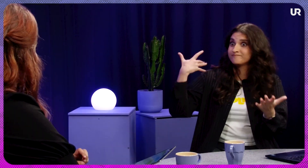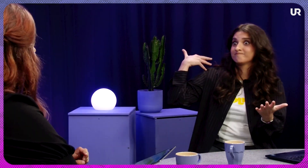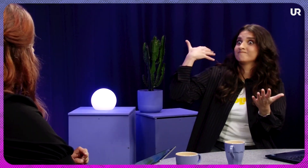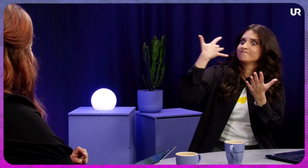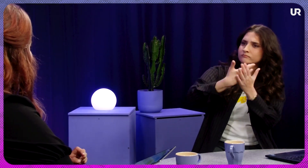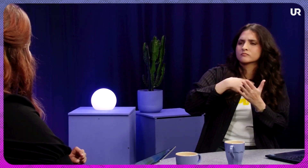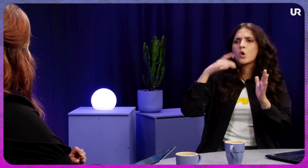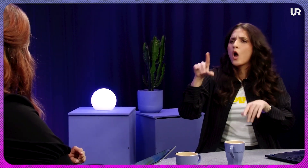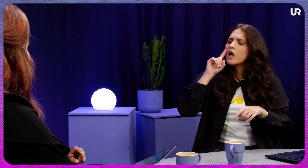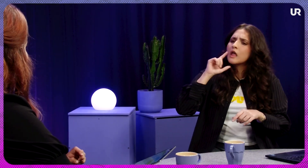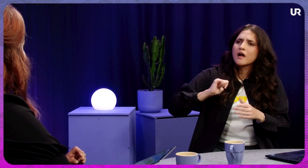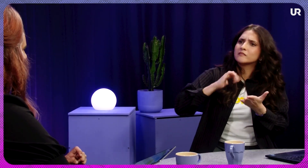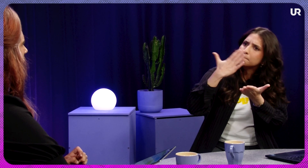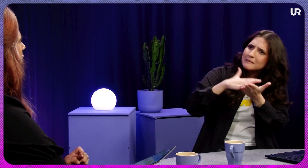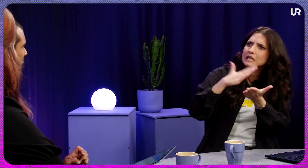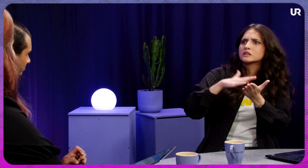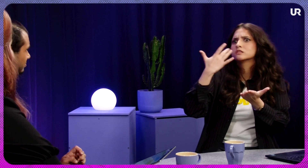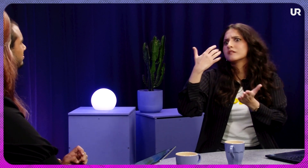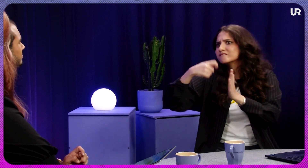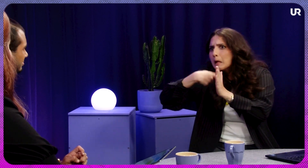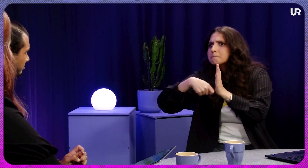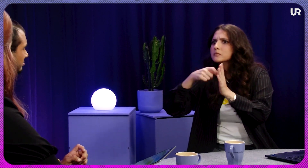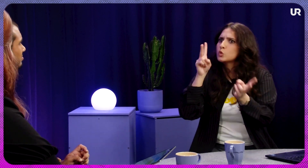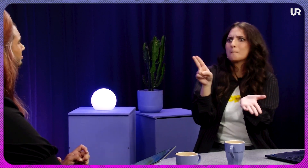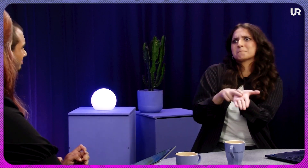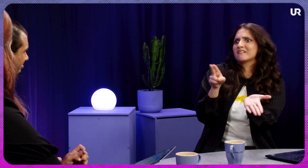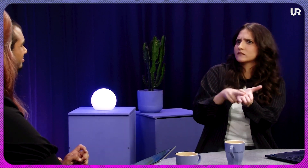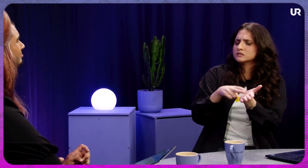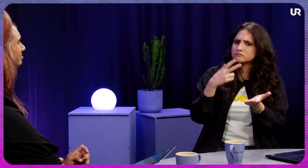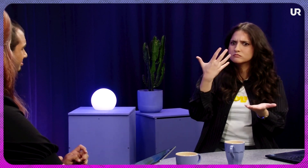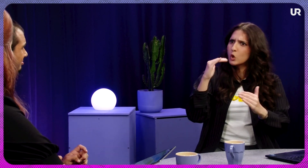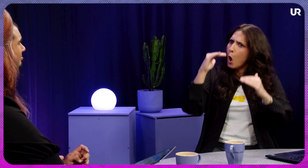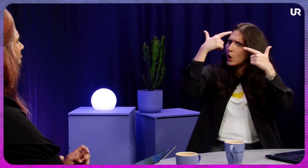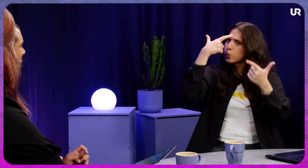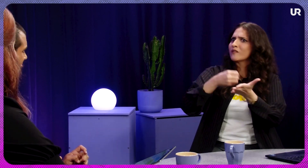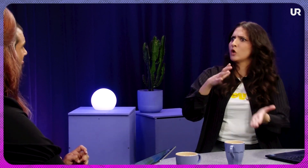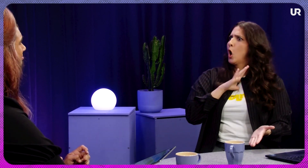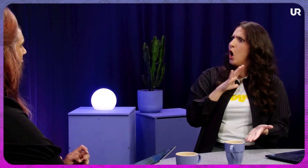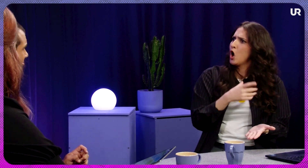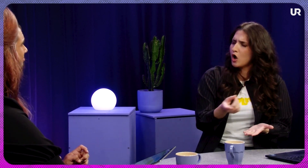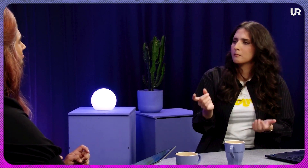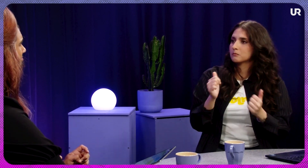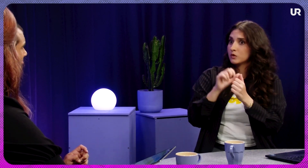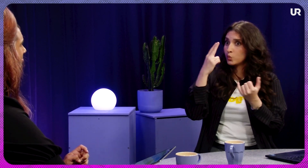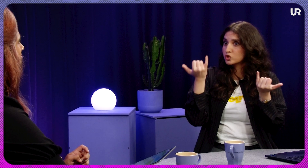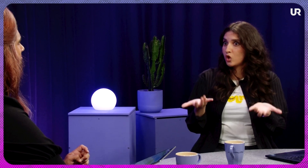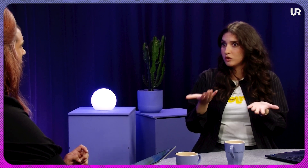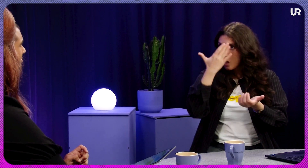Jessica: Exakt! Vi har hittills använt bilder och filmer som bevis på att något är sant, det har varit källor som haft hög trovärdighet.